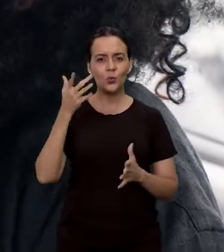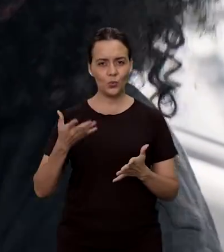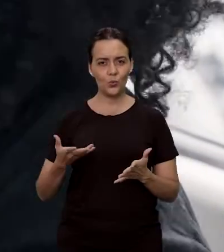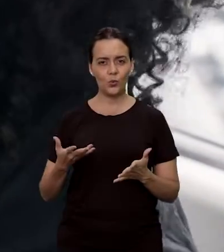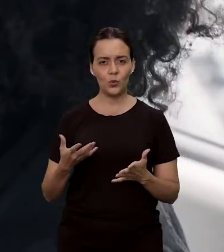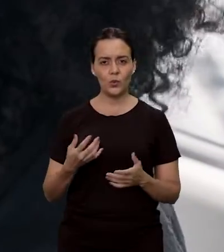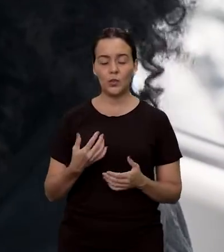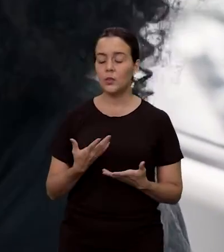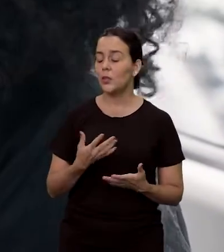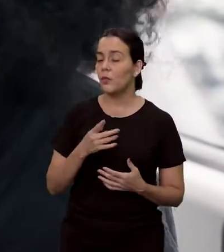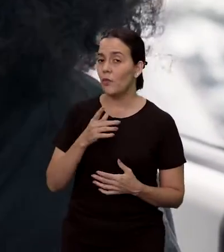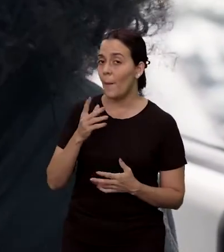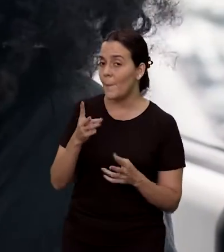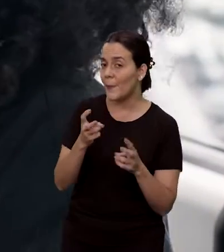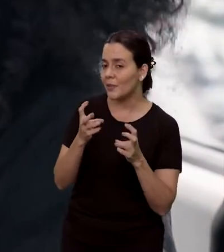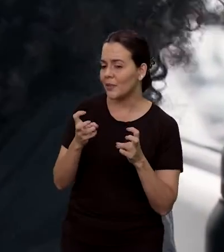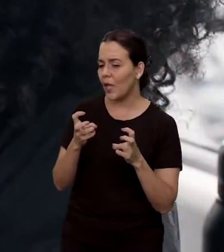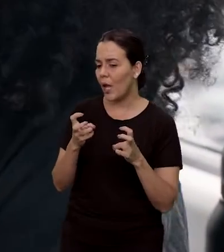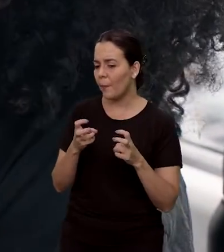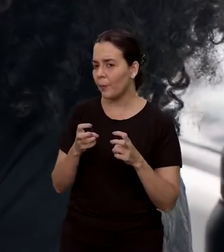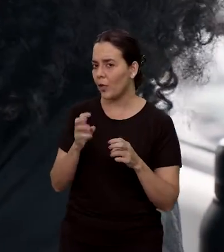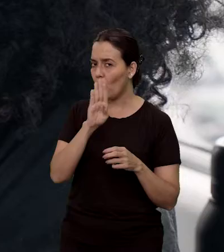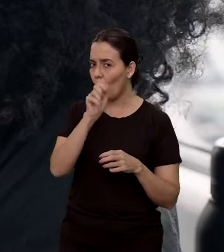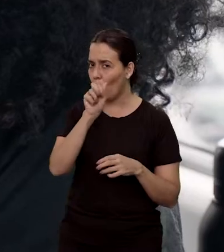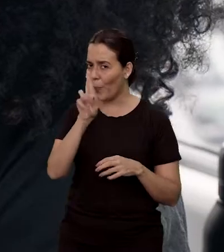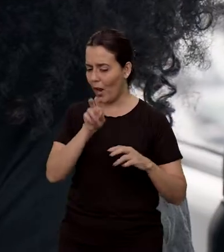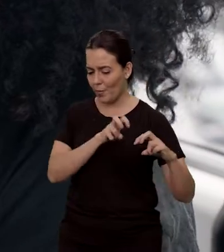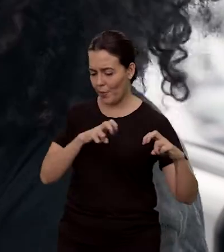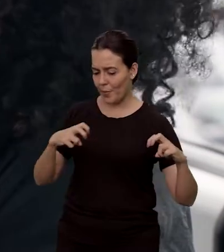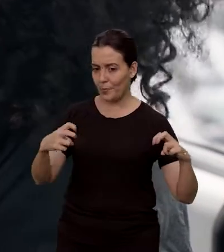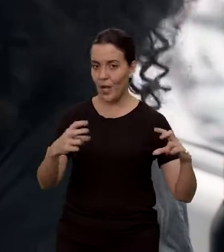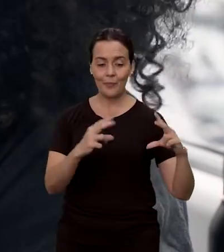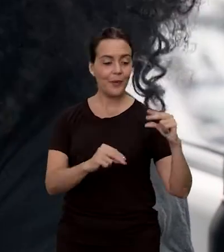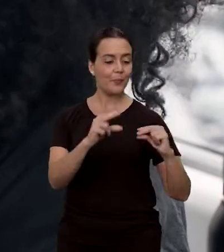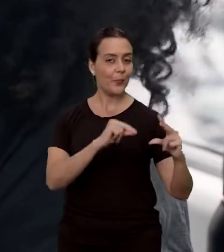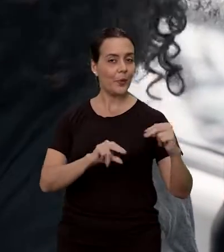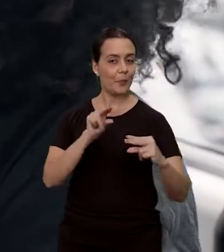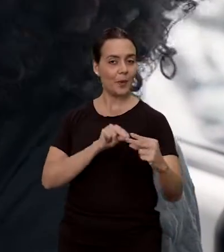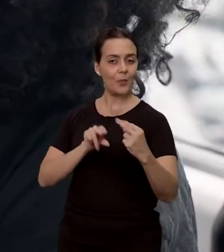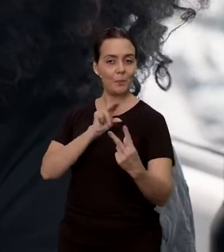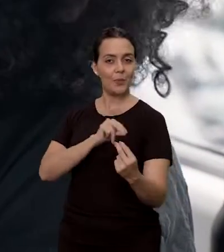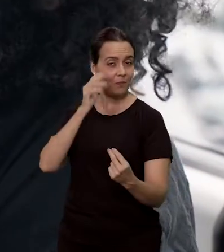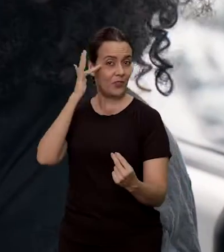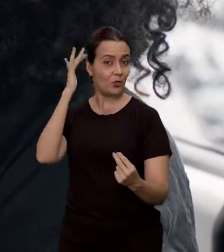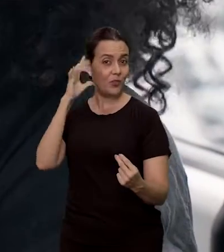de reconhecer, isso que você falou: no botequim, tem filosofia. E é isso, no botequim tem filosofia,